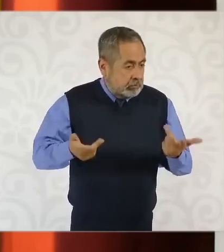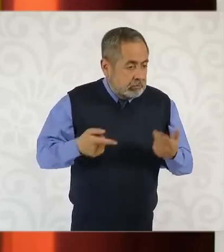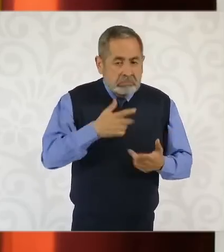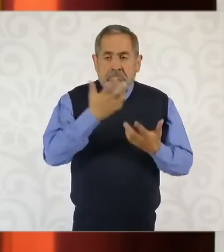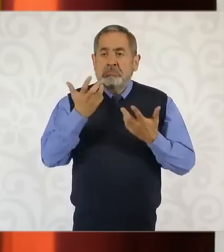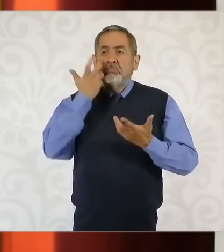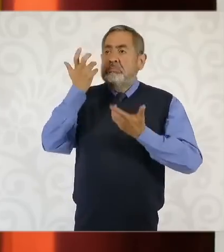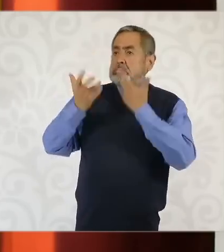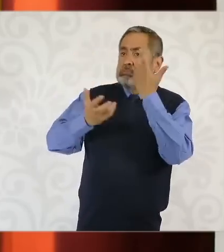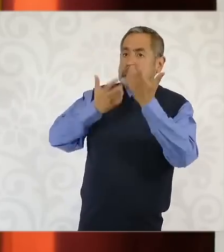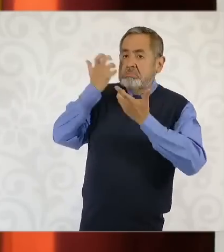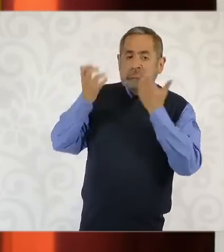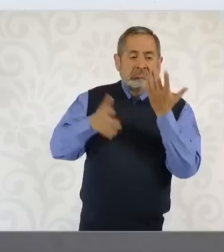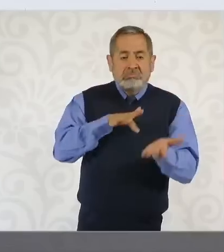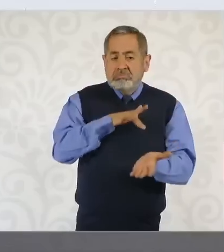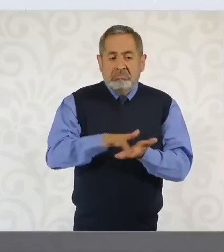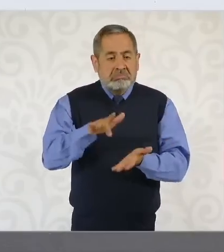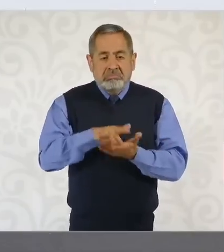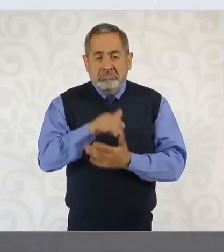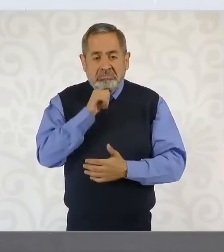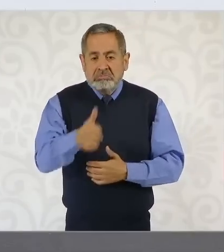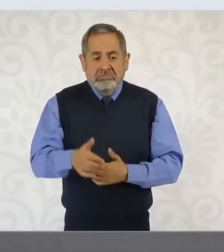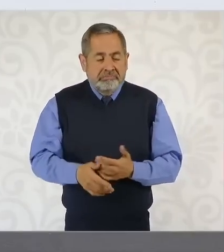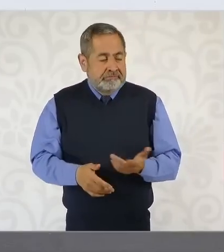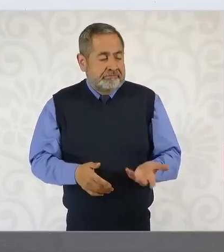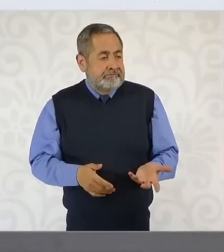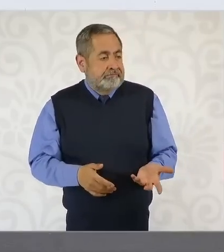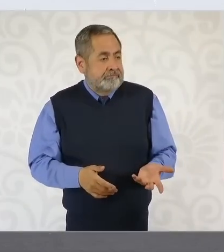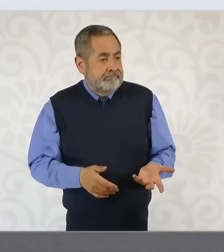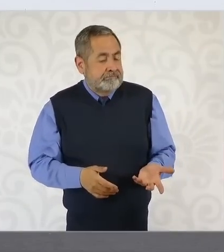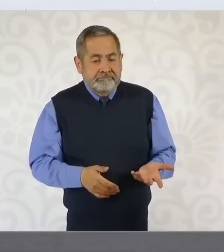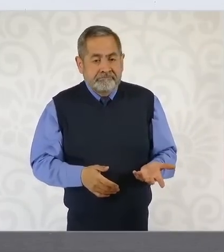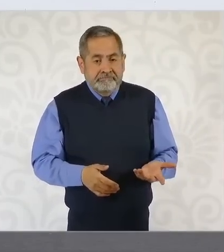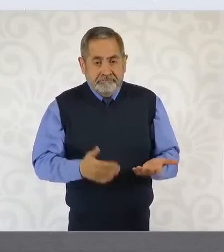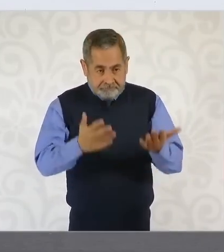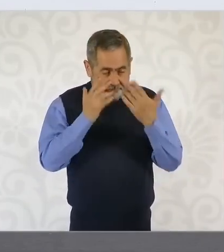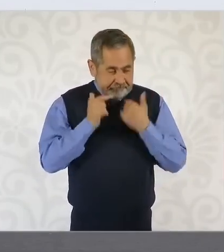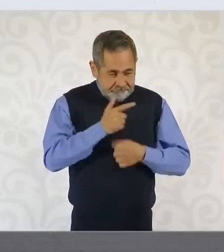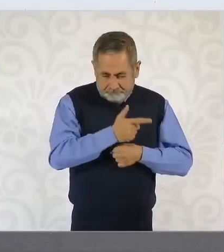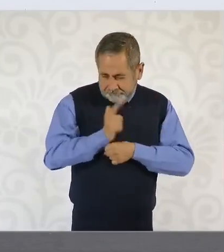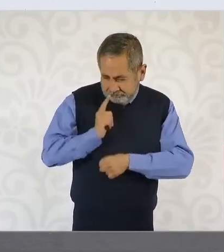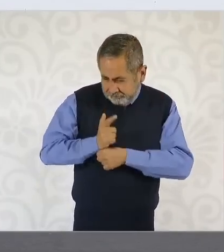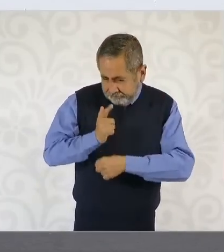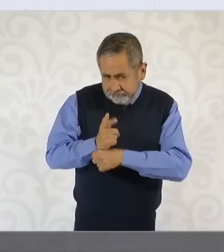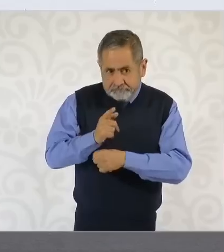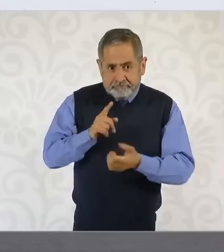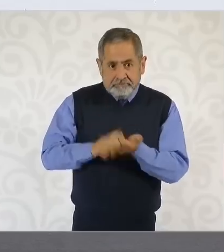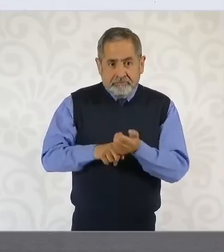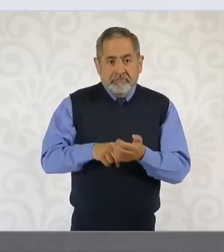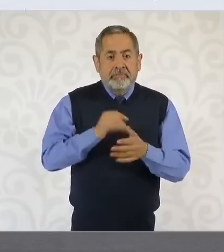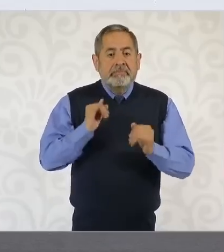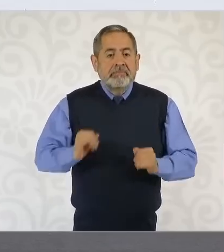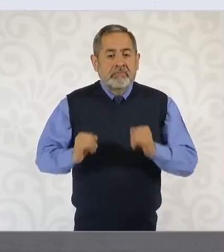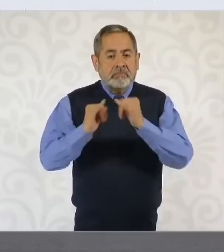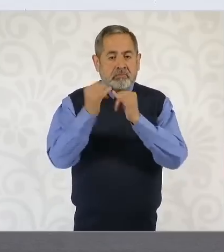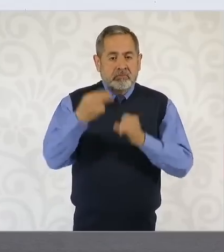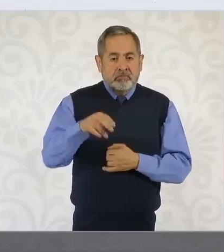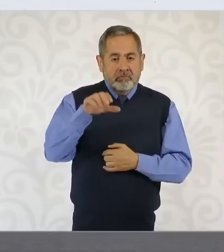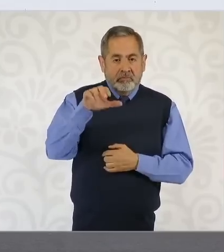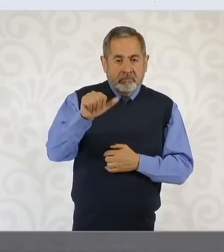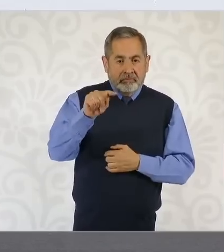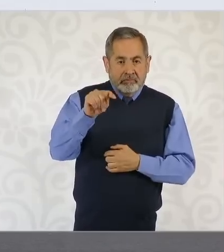para apoyarlo los nuevos datos obtenidos por el Instituto cato a través de una solicitud de la